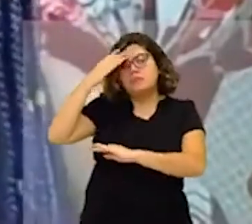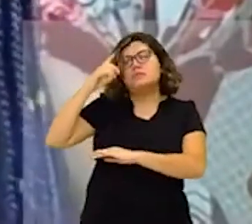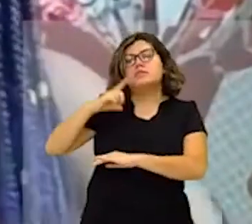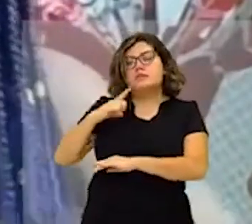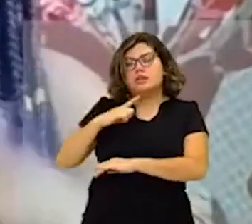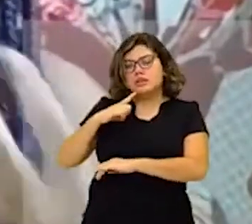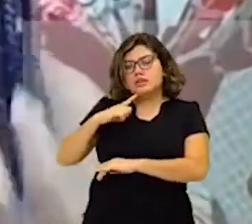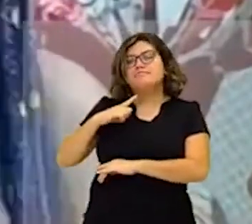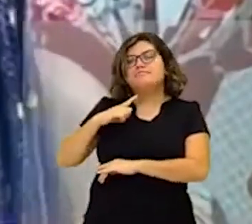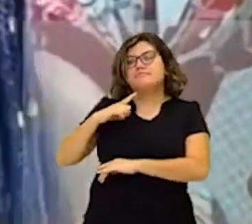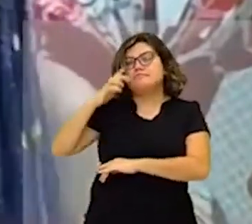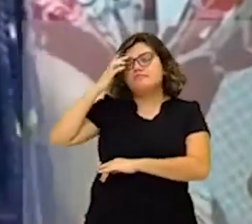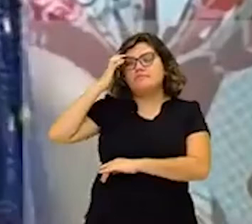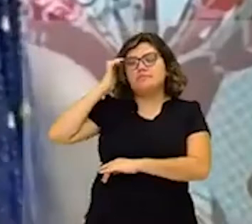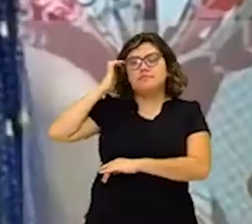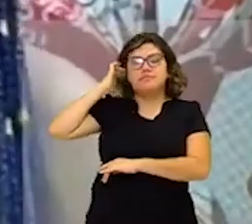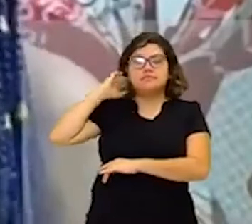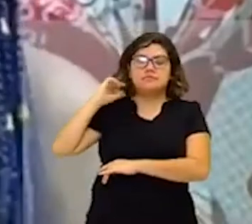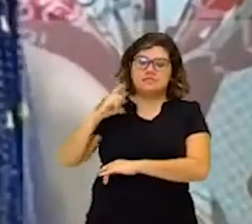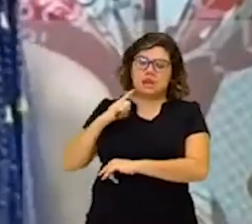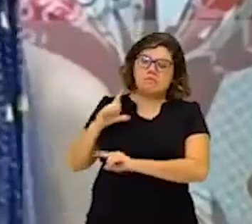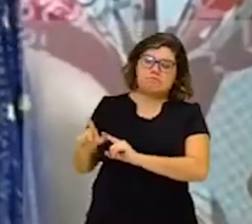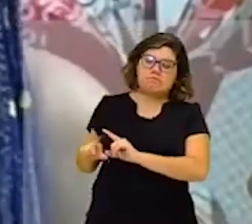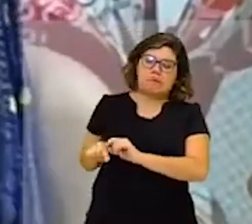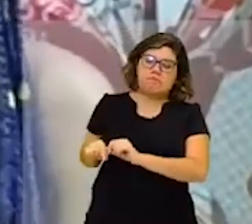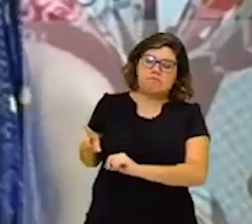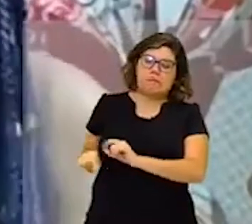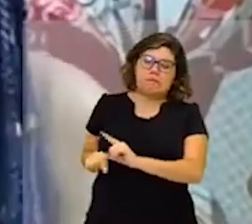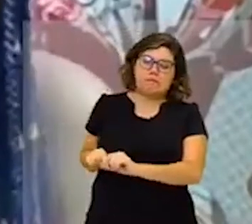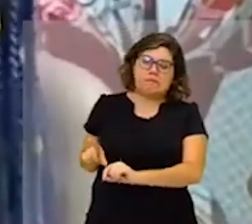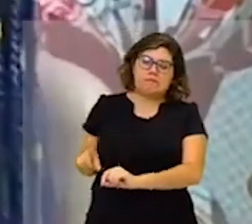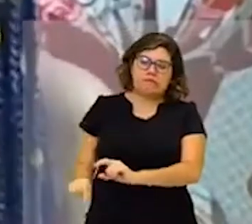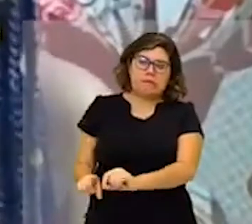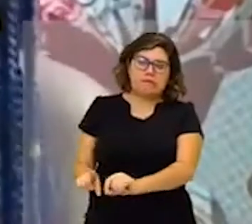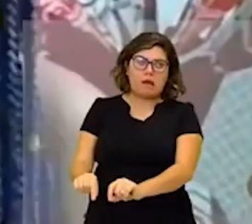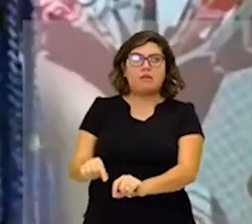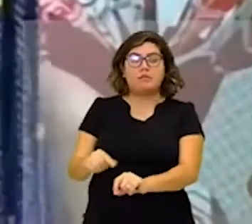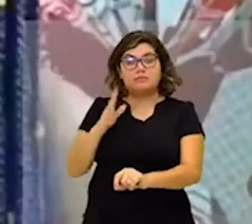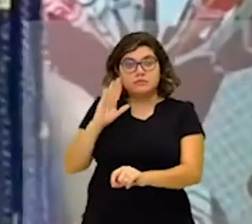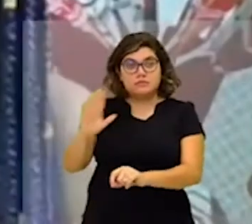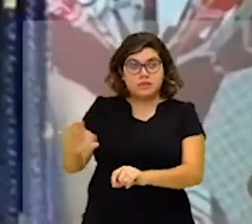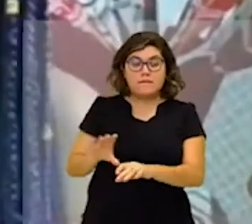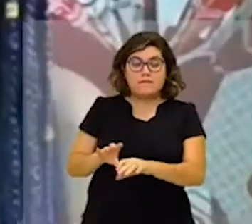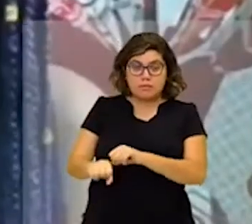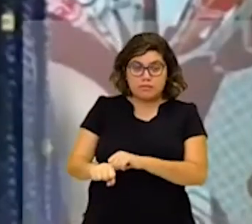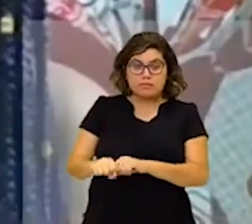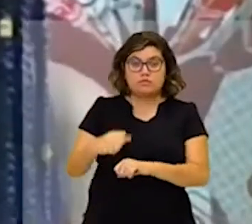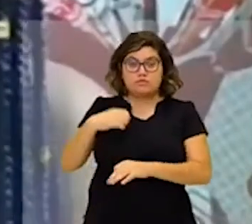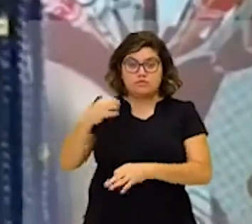sabemos se tem uma seletividade penal que também na formação do nosso judiciário e é estruturado no